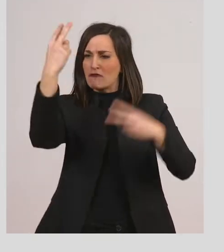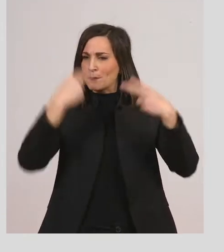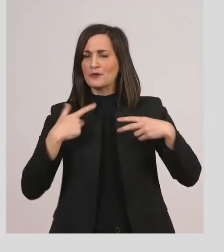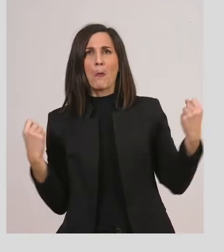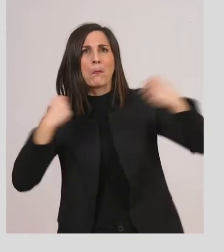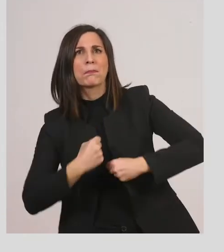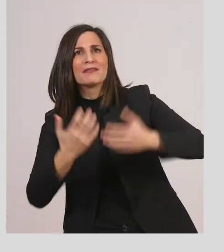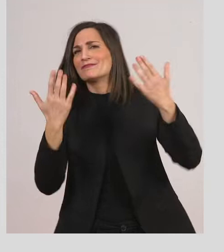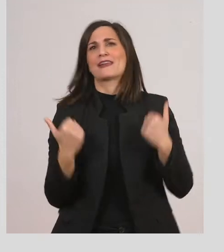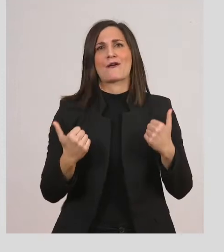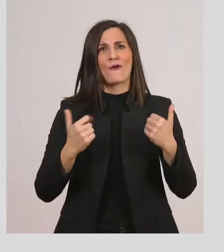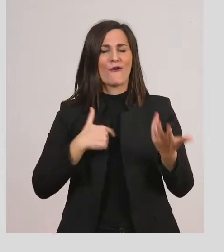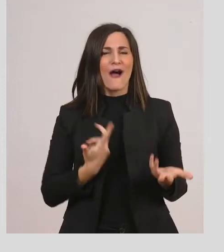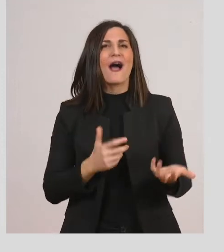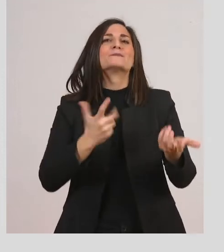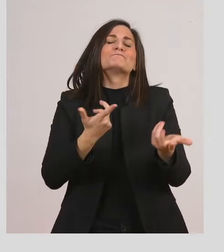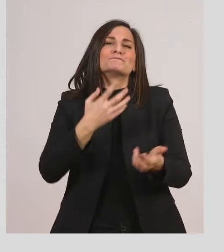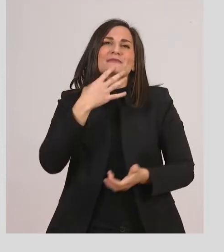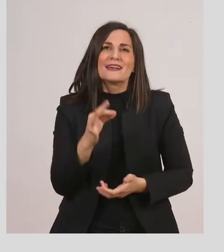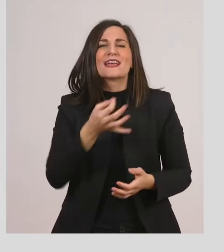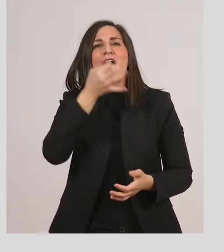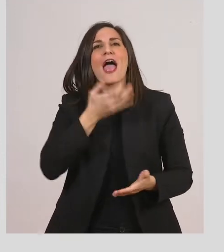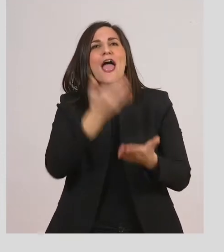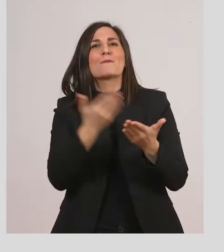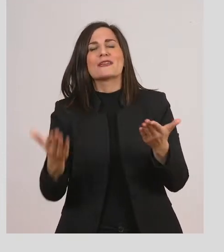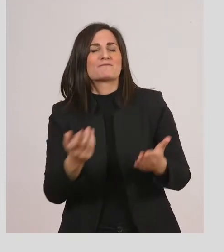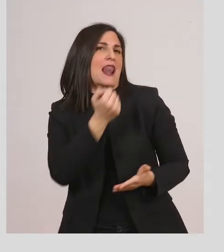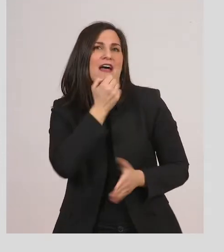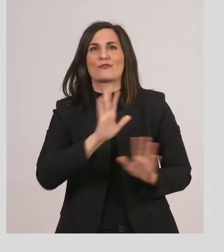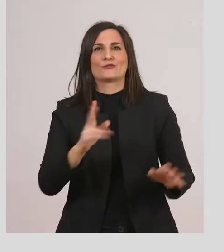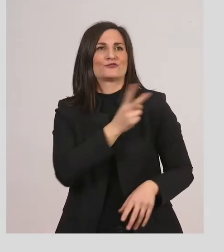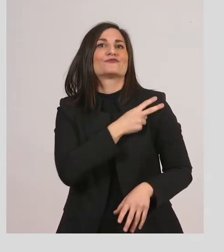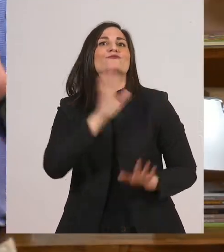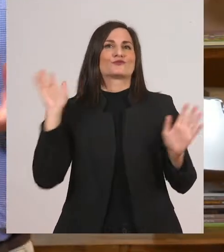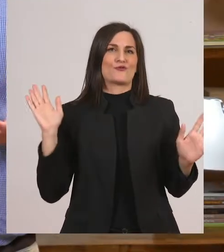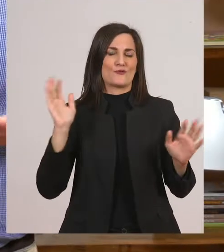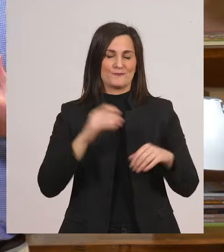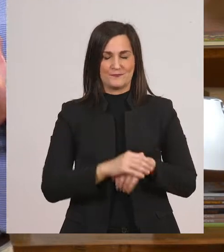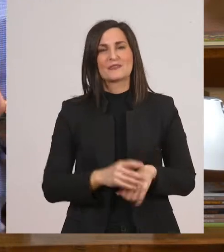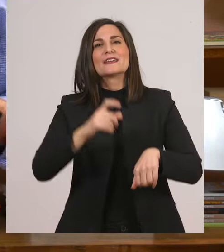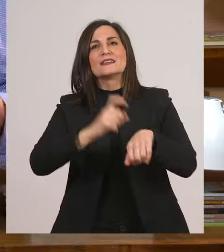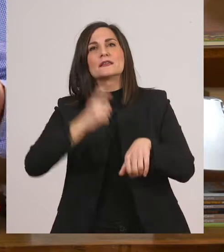άρα, αυτομάτως, το επιχείρημα αυτό δεν είναι ορθό. Όταν γράφουμε έκθεση, "Σκέφτομαι και Γράφω",